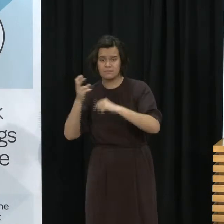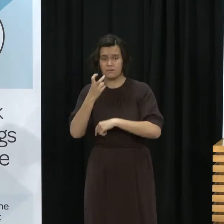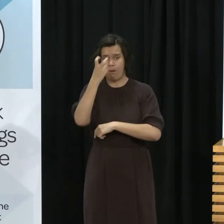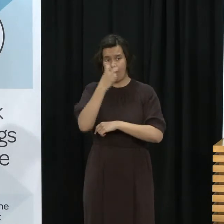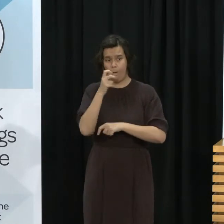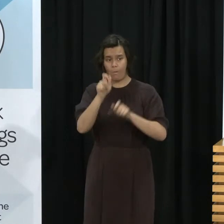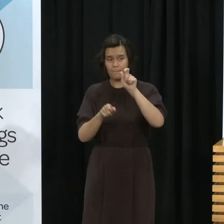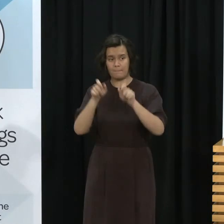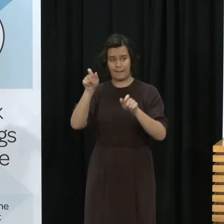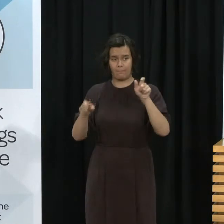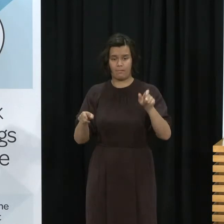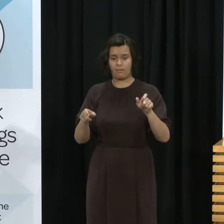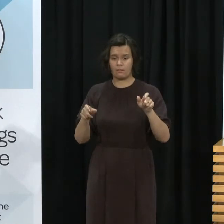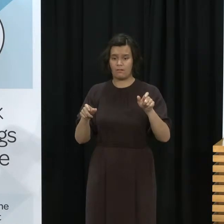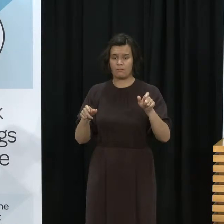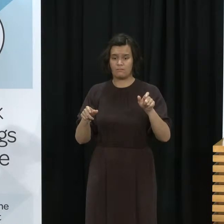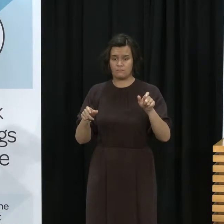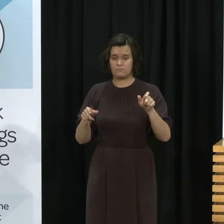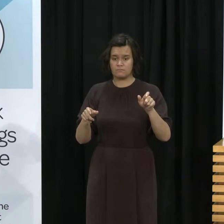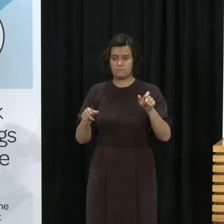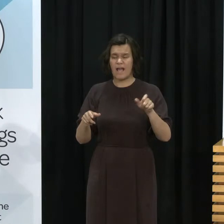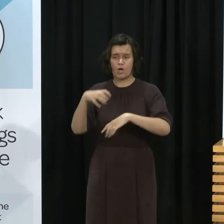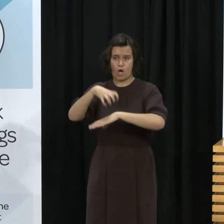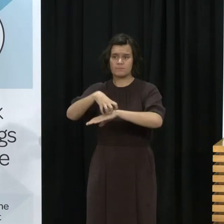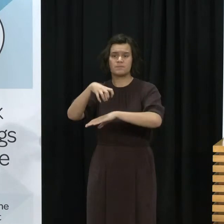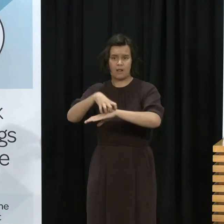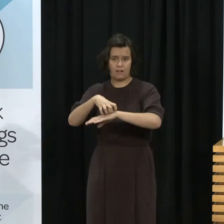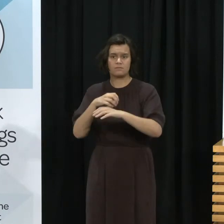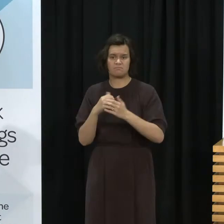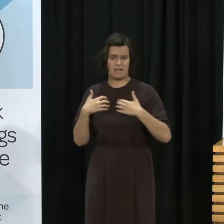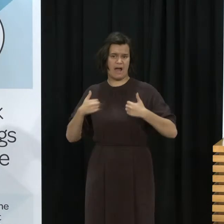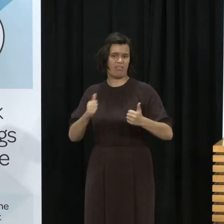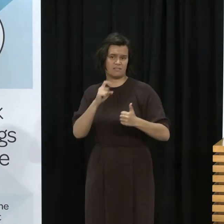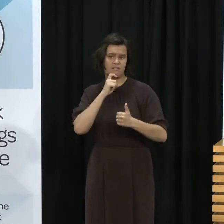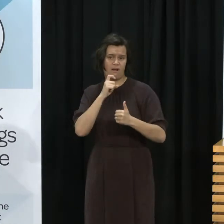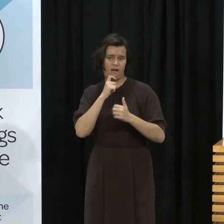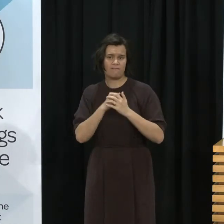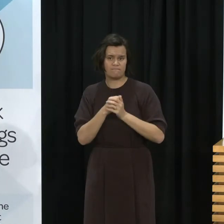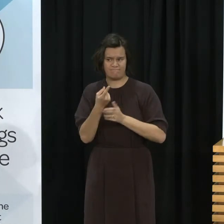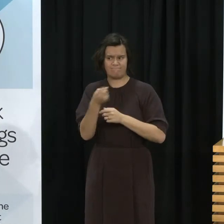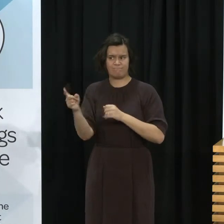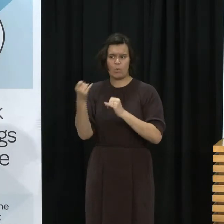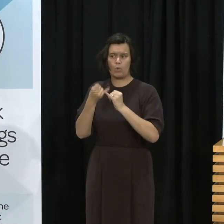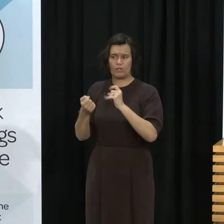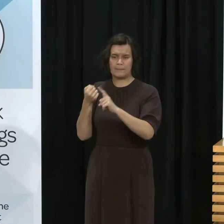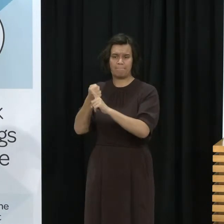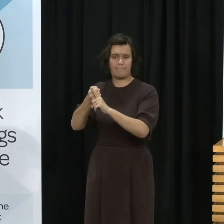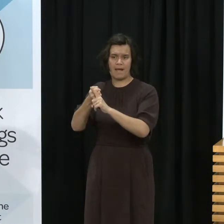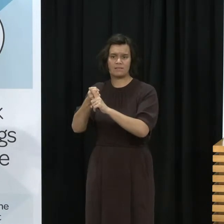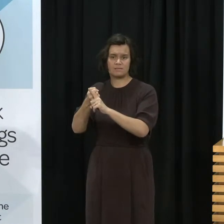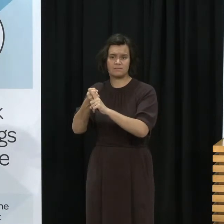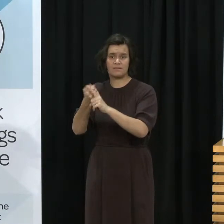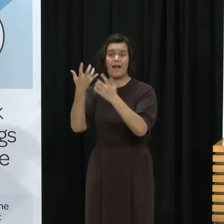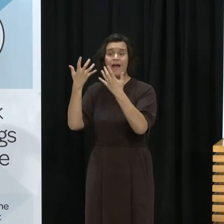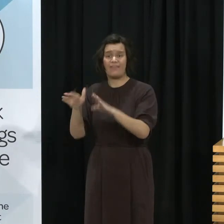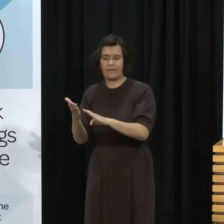tuatahi ki te hunga e tino